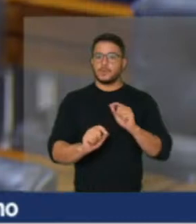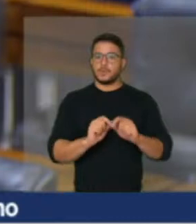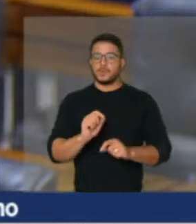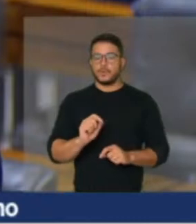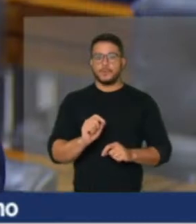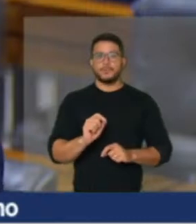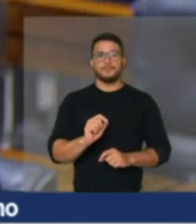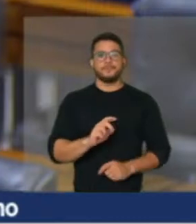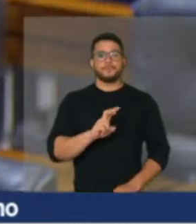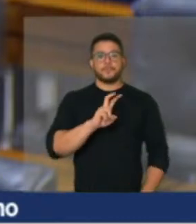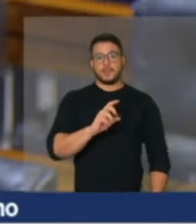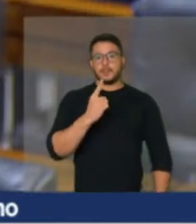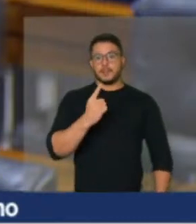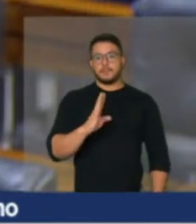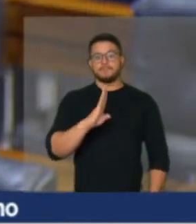REAIS DE INVESTIMENTO FORAM SOLICITADOS AUTORIZAÇÃO AO